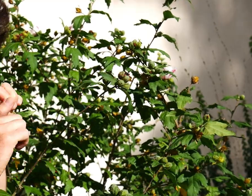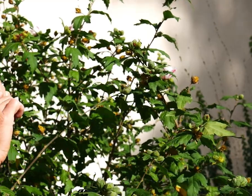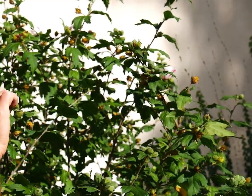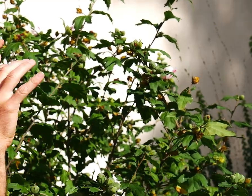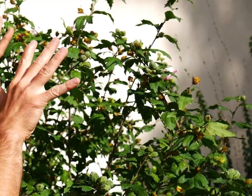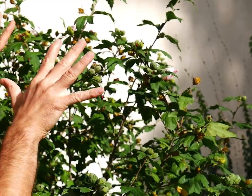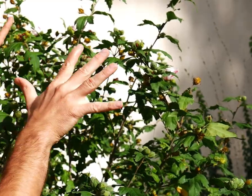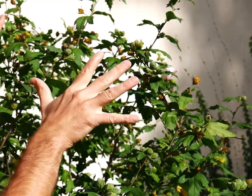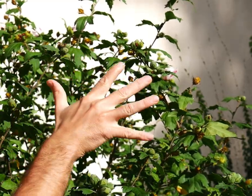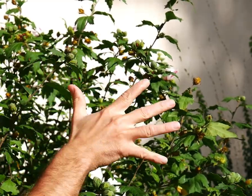Il y en a partout.